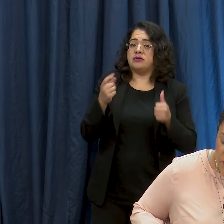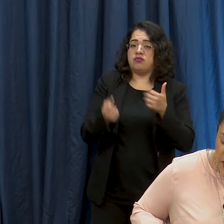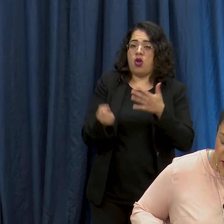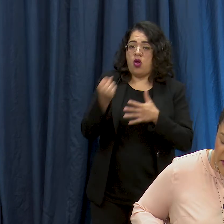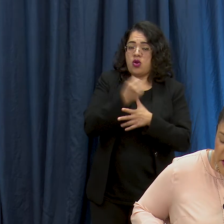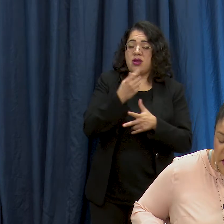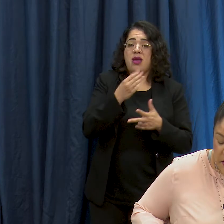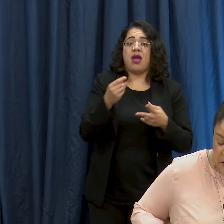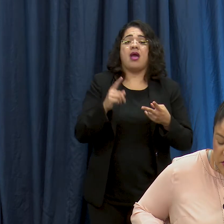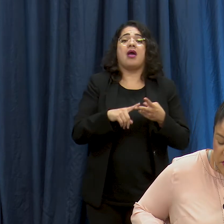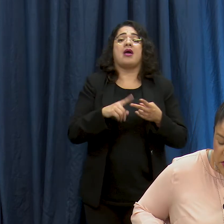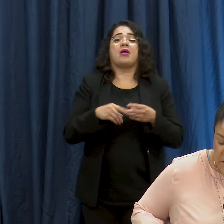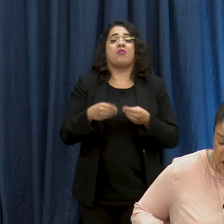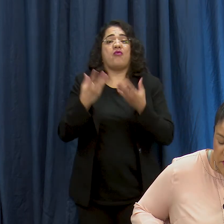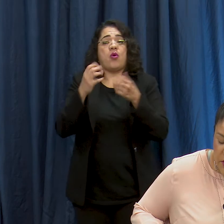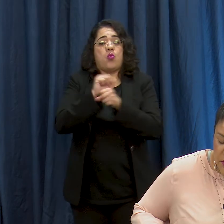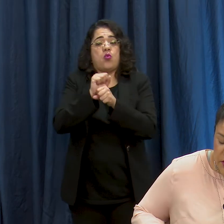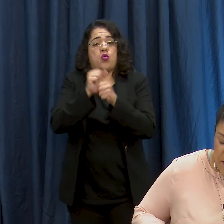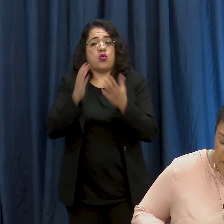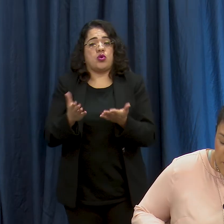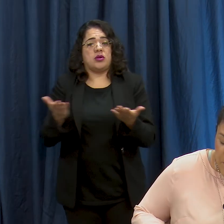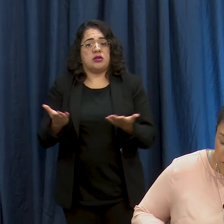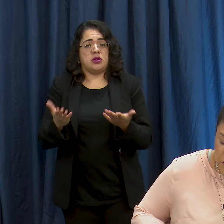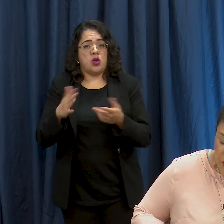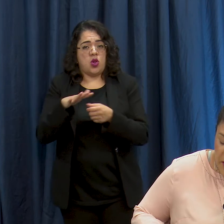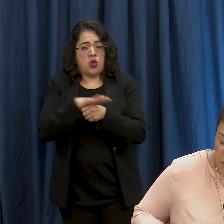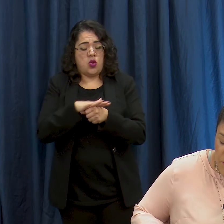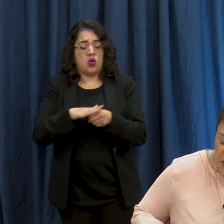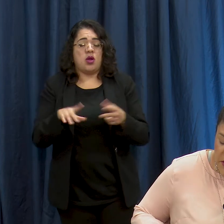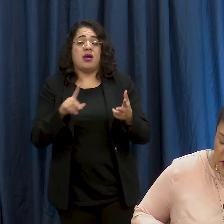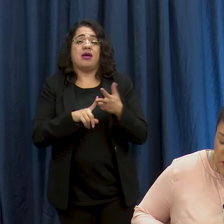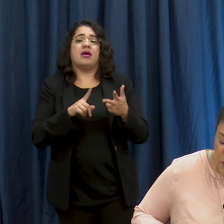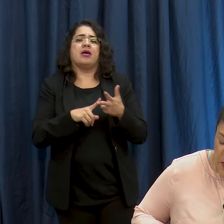locales y retention de trabajadores proto Chien our comida zkk a complan